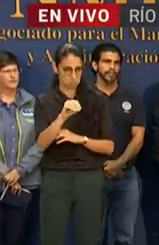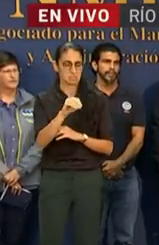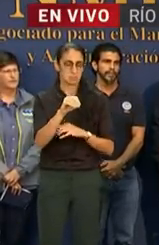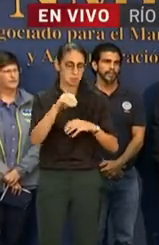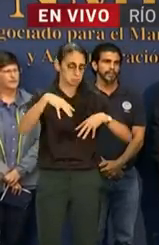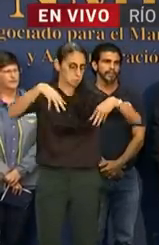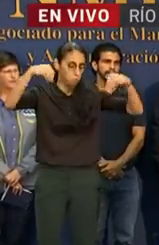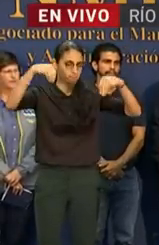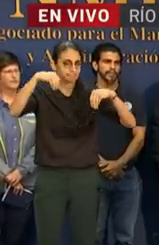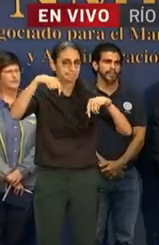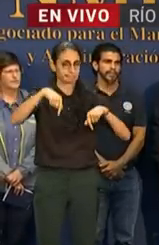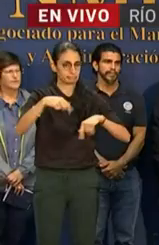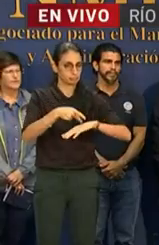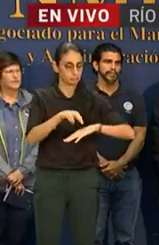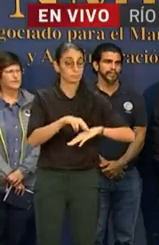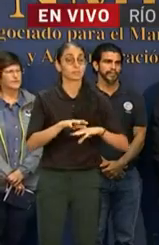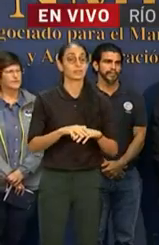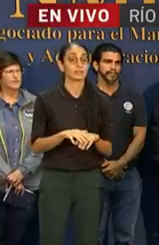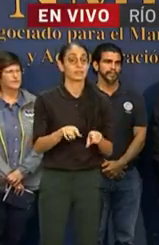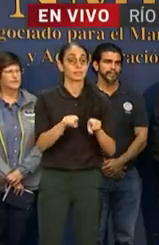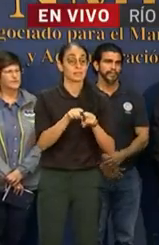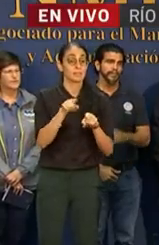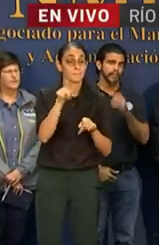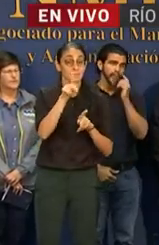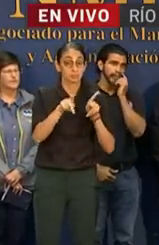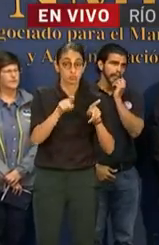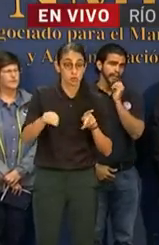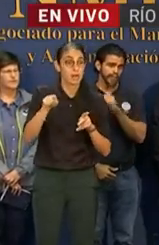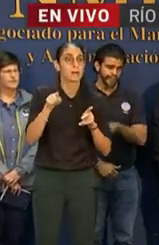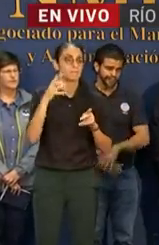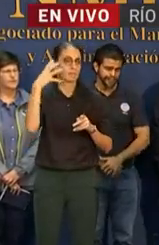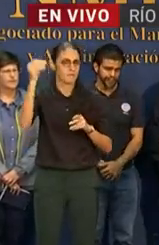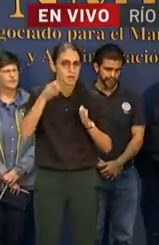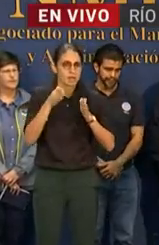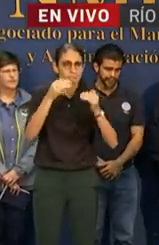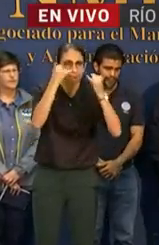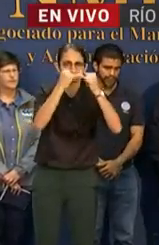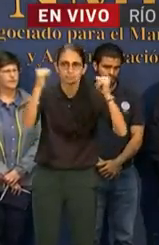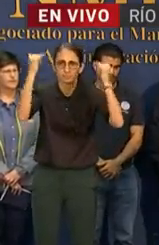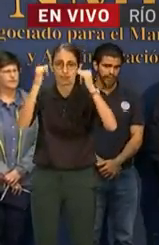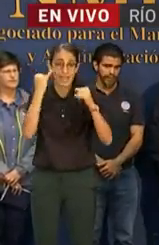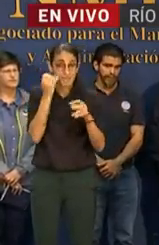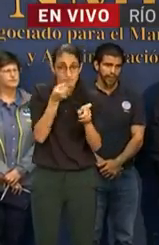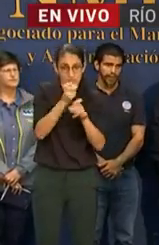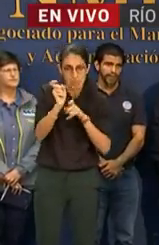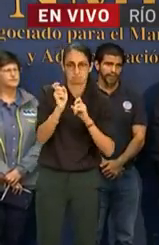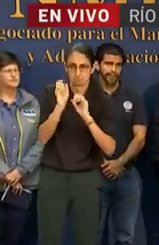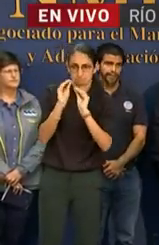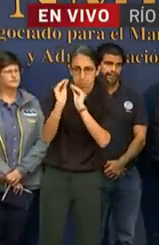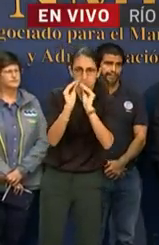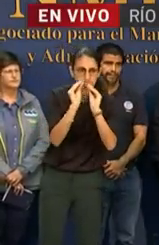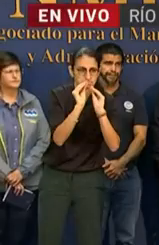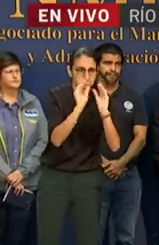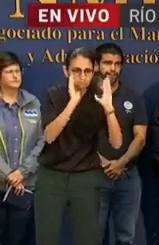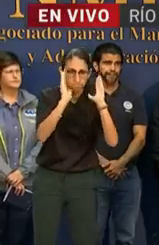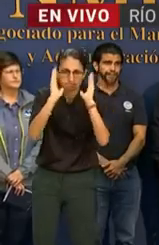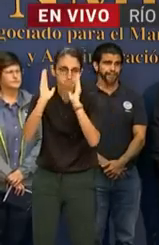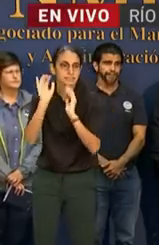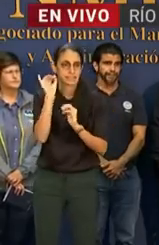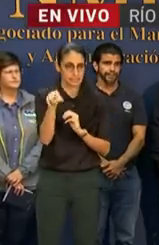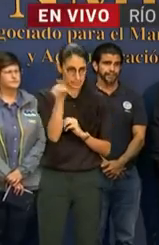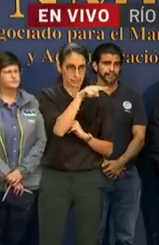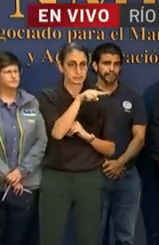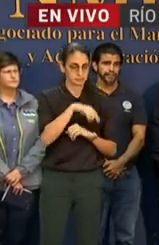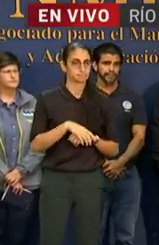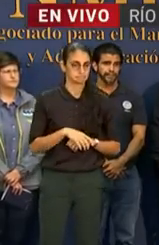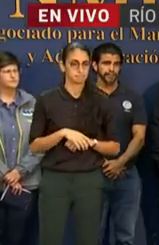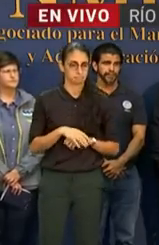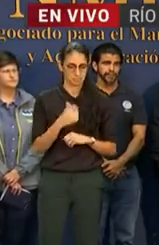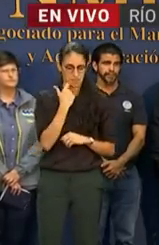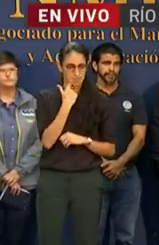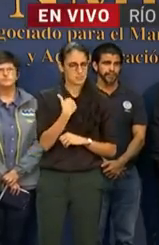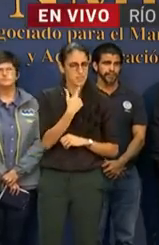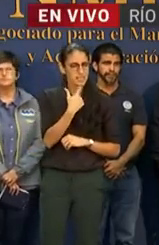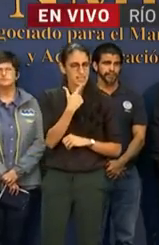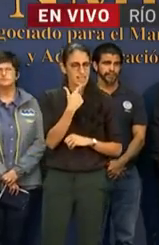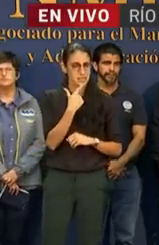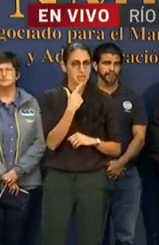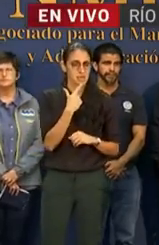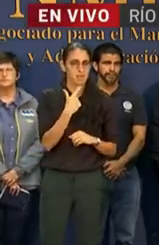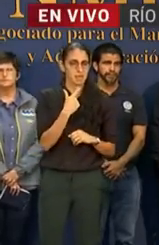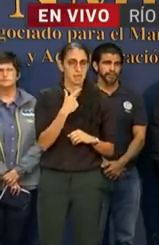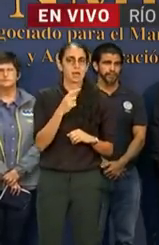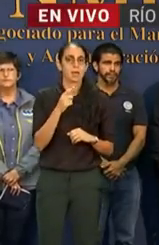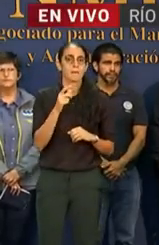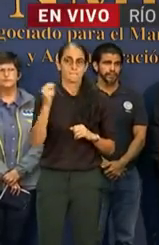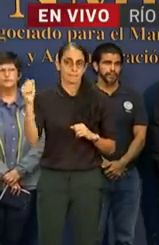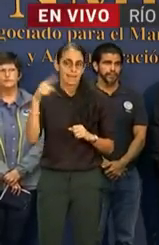LUMA INFORMÓ QUE CERCA DE